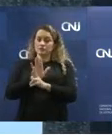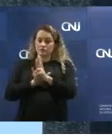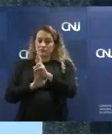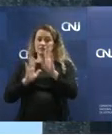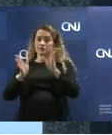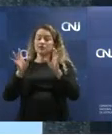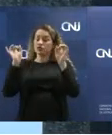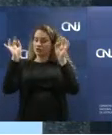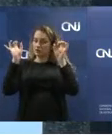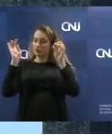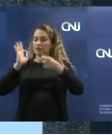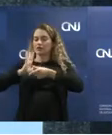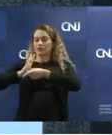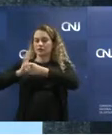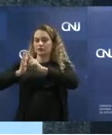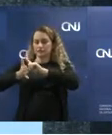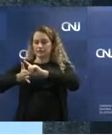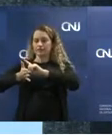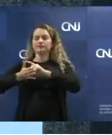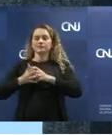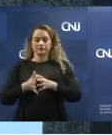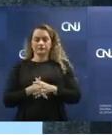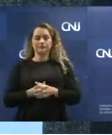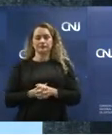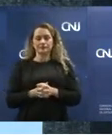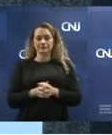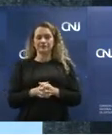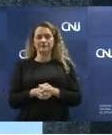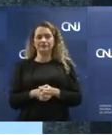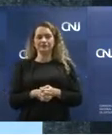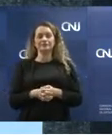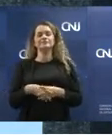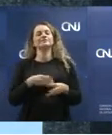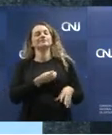pela doutora Gisele Oliveira de Barros, presidente do Colégio Notarial.